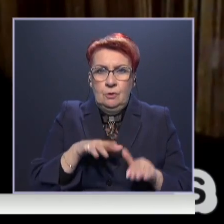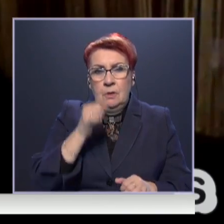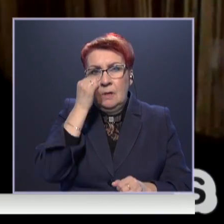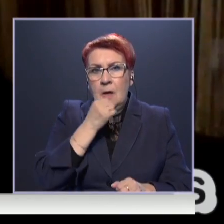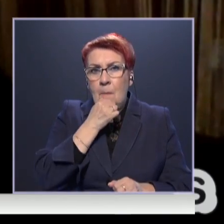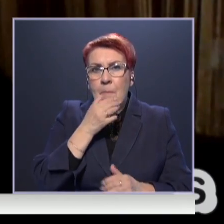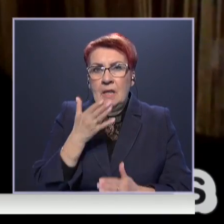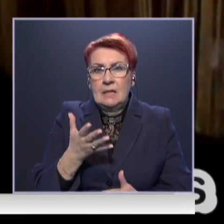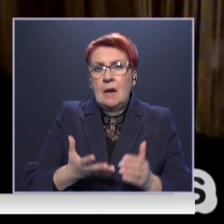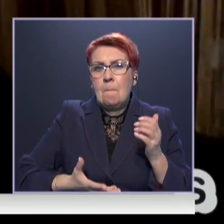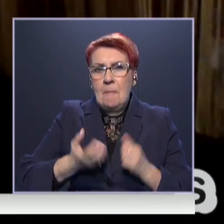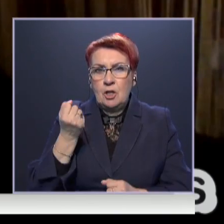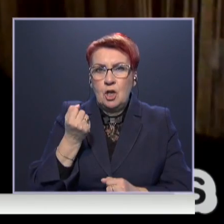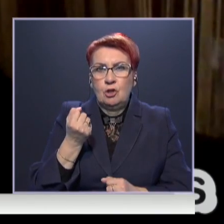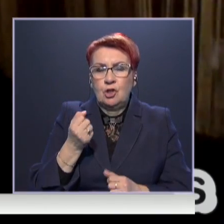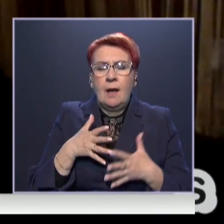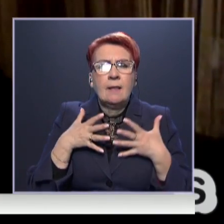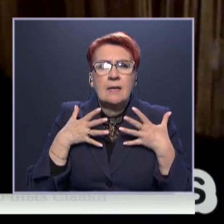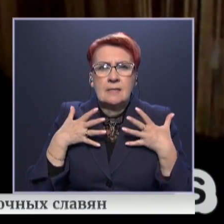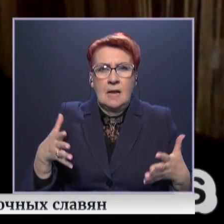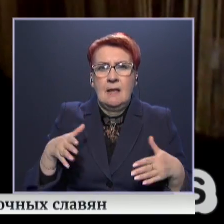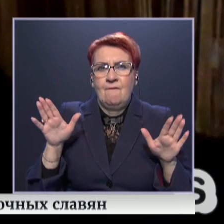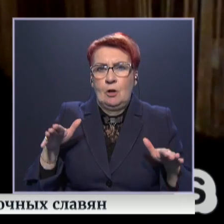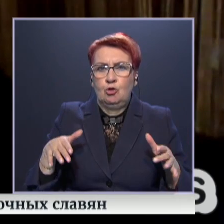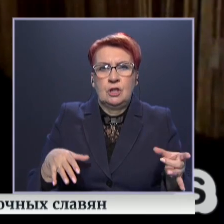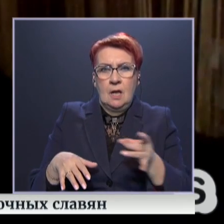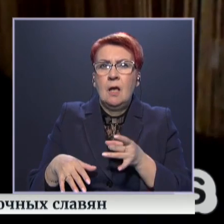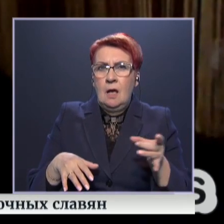поддержке колоссальной Воронежской области для